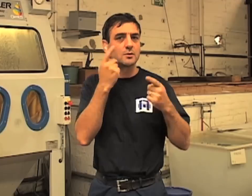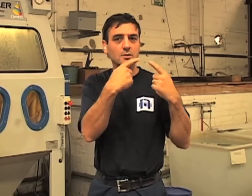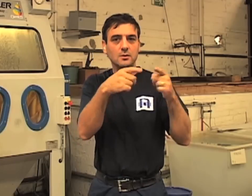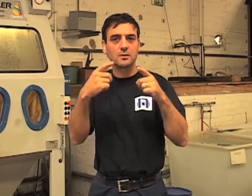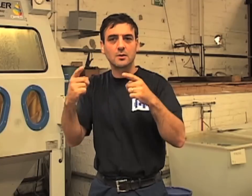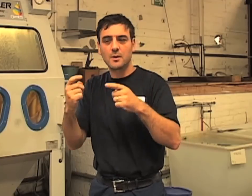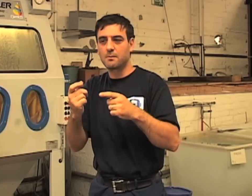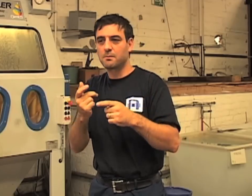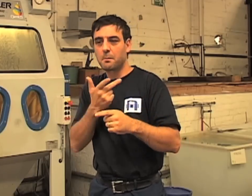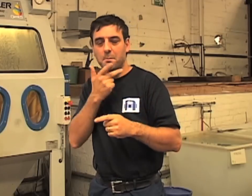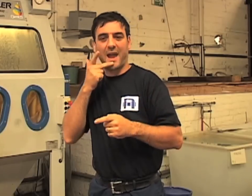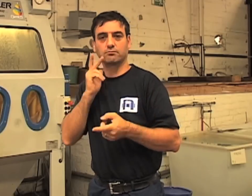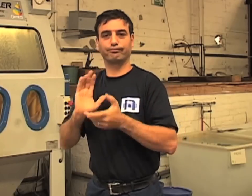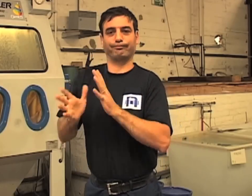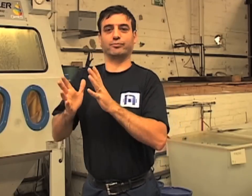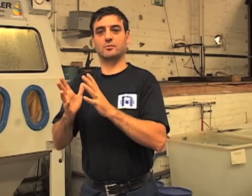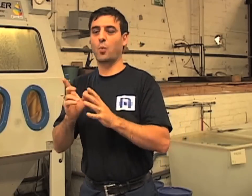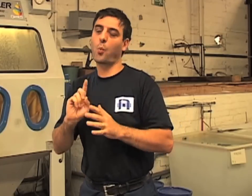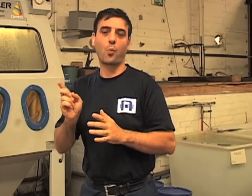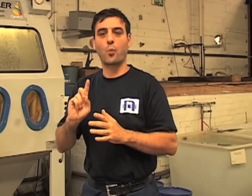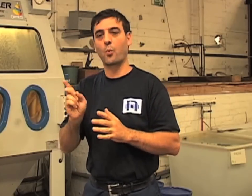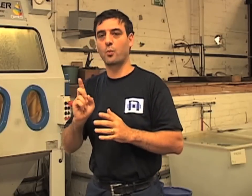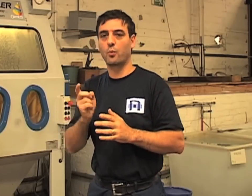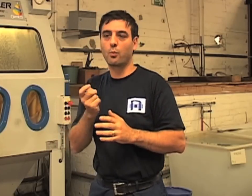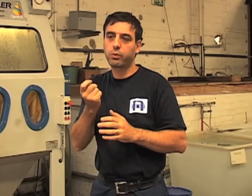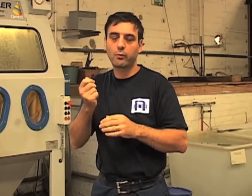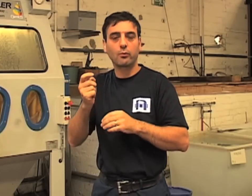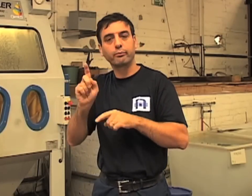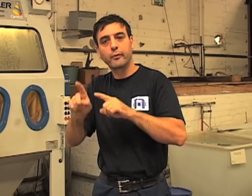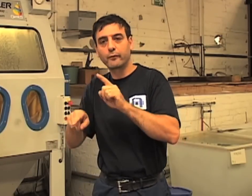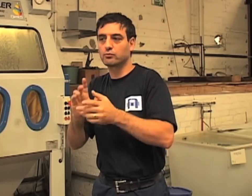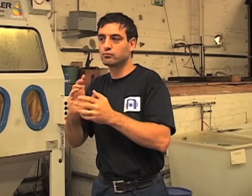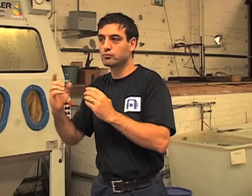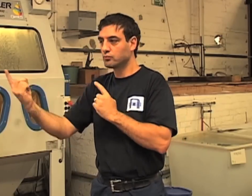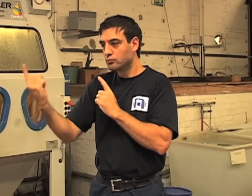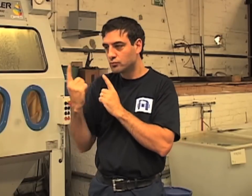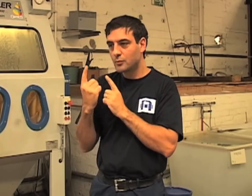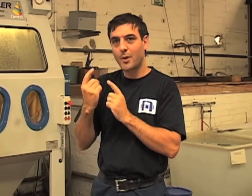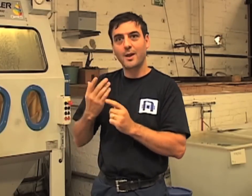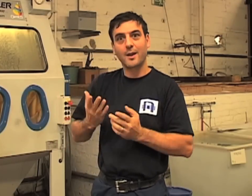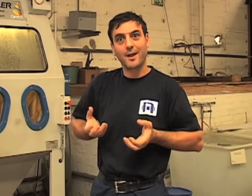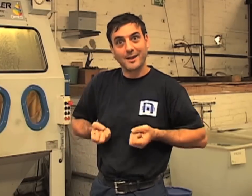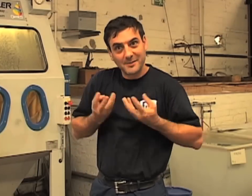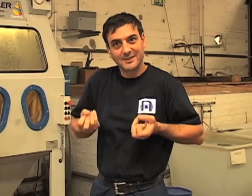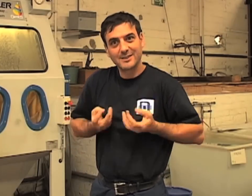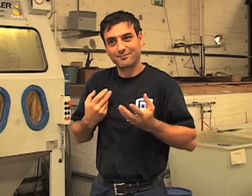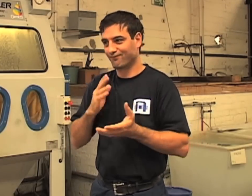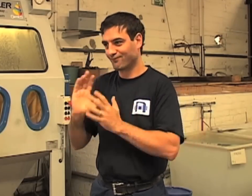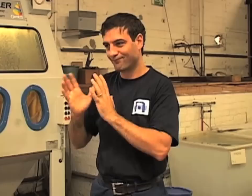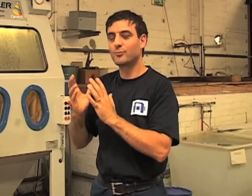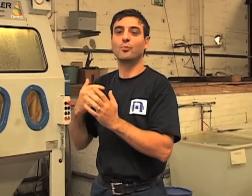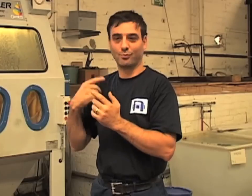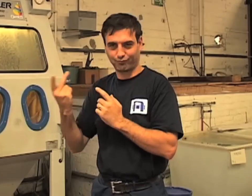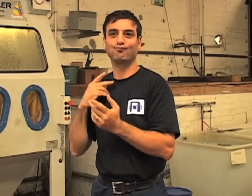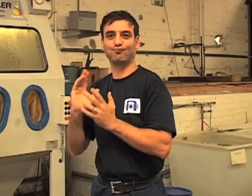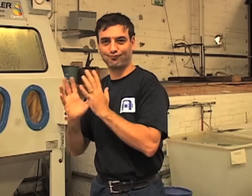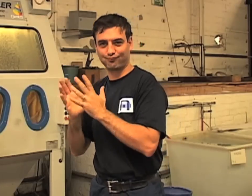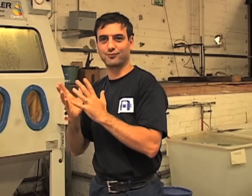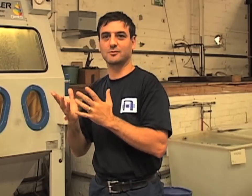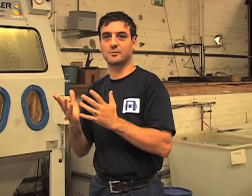La communication est différente d'une personne à l'autre et on ne peut pas parler de communication approfondie mais certains viennent vers moi